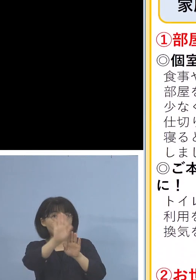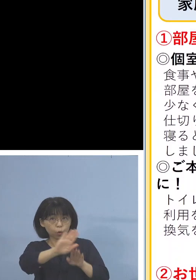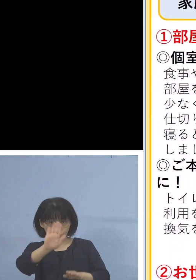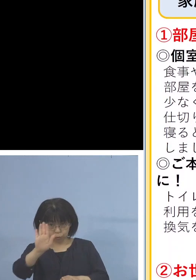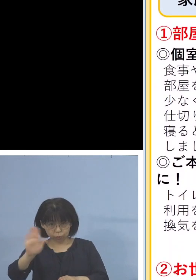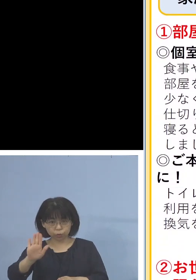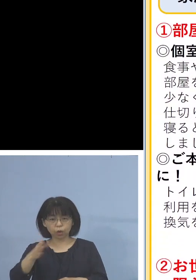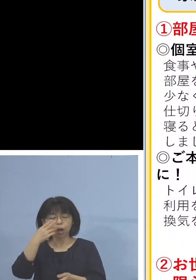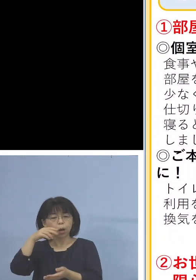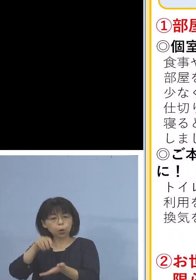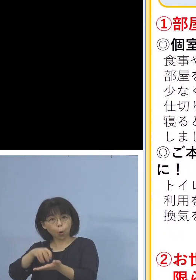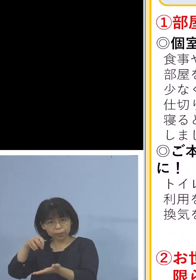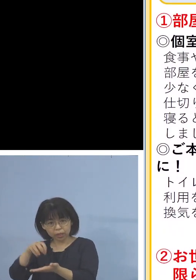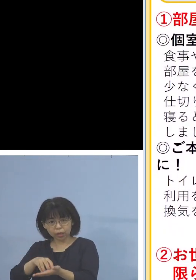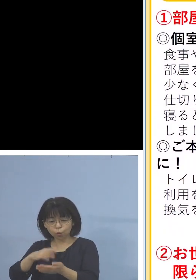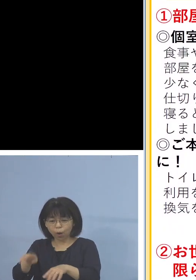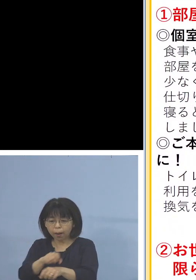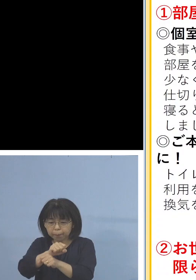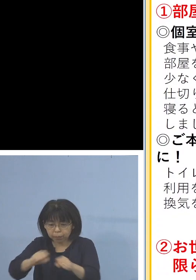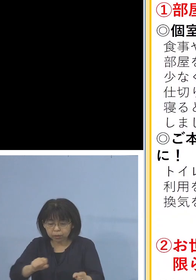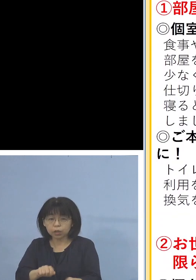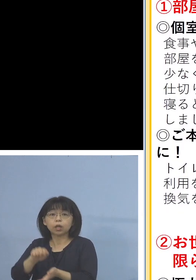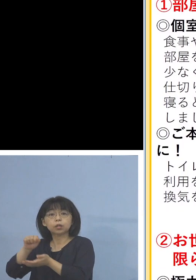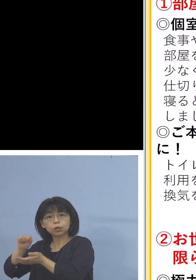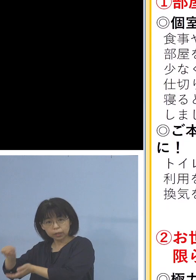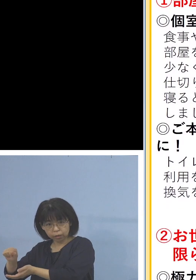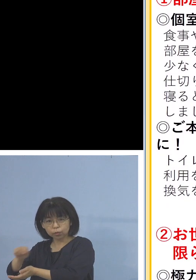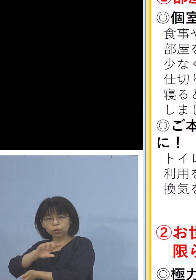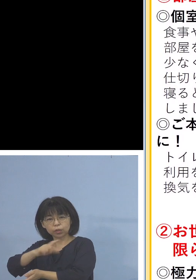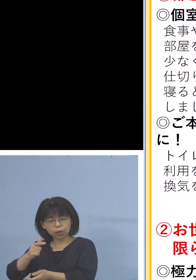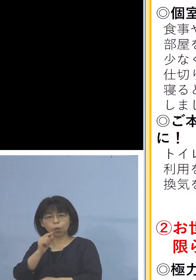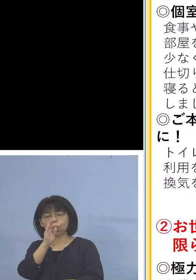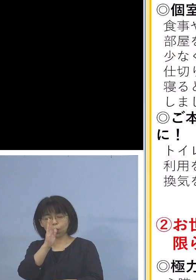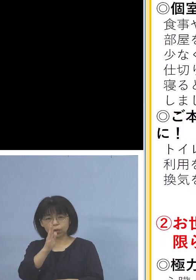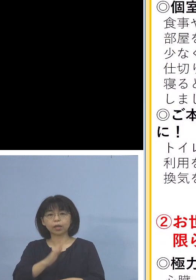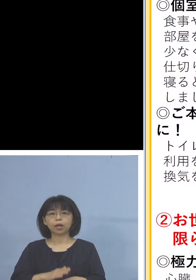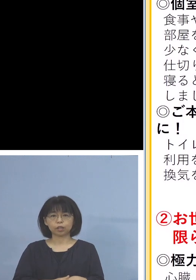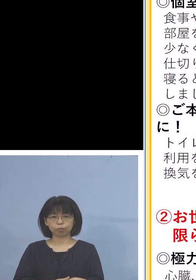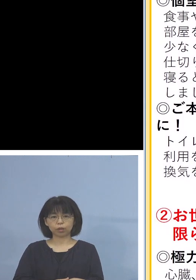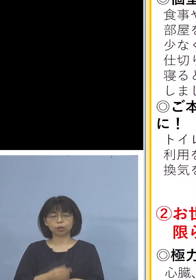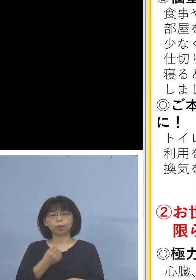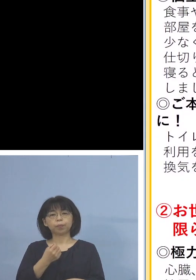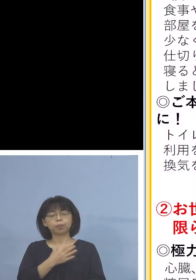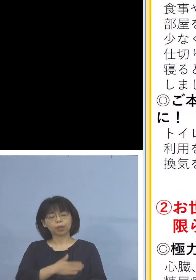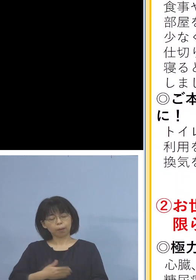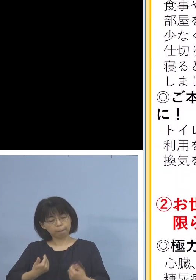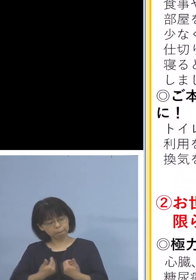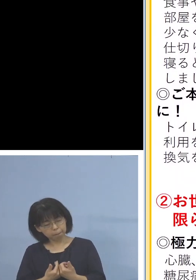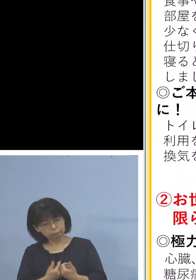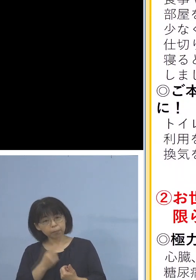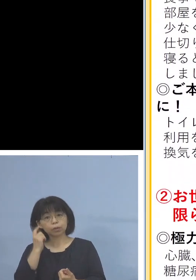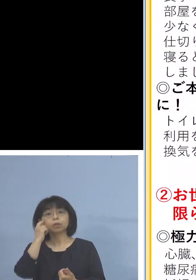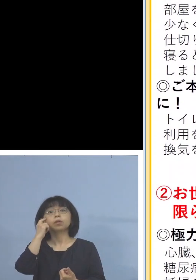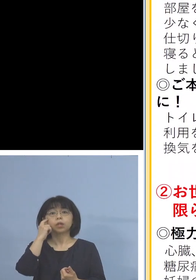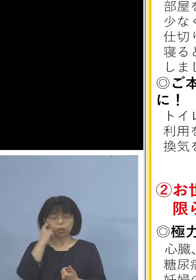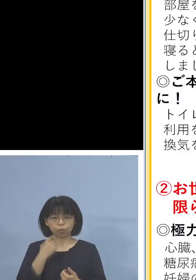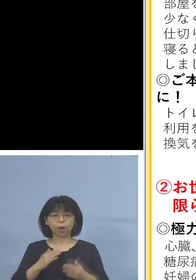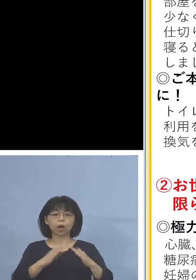最後に、少しでも体調に異変を感じられた場合は ご家族やご友人の皆様の健康を守るためにも